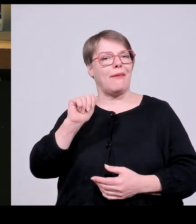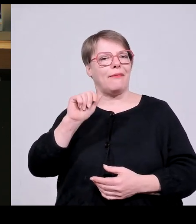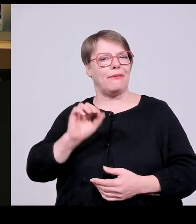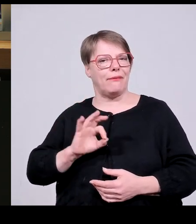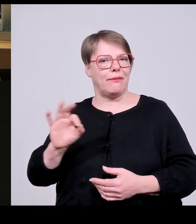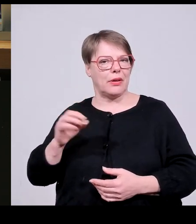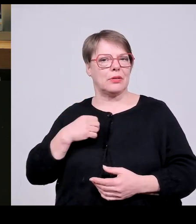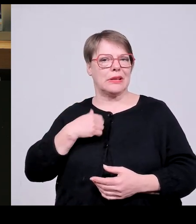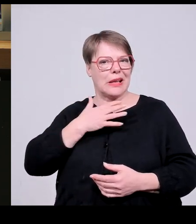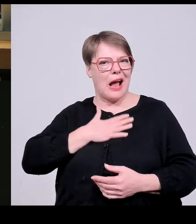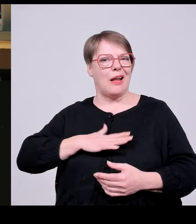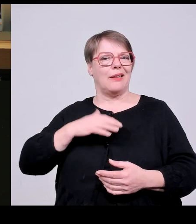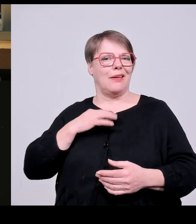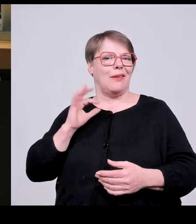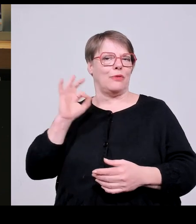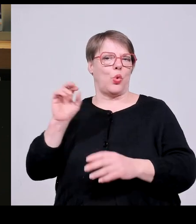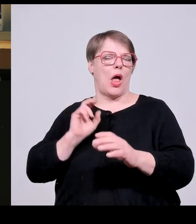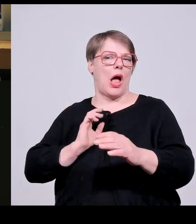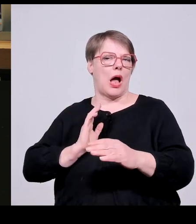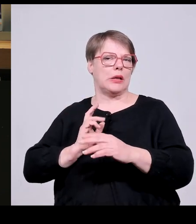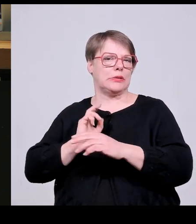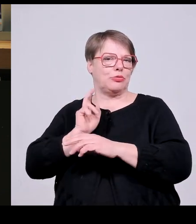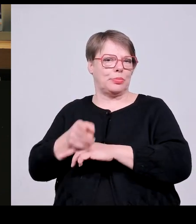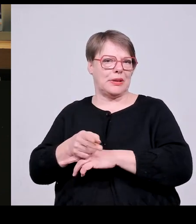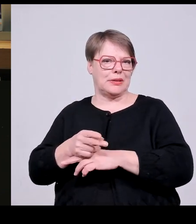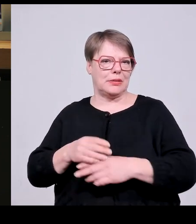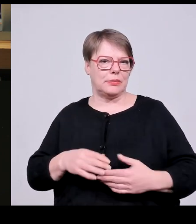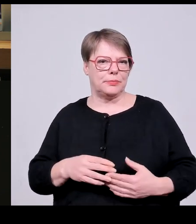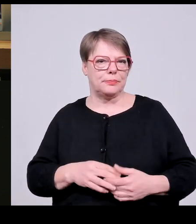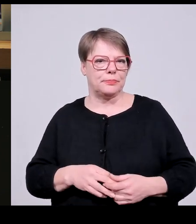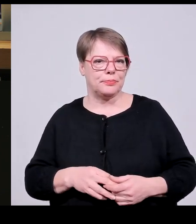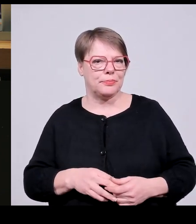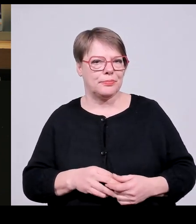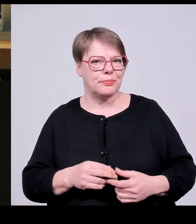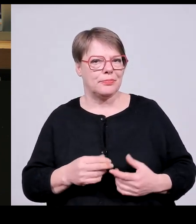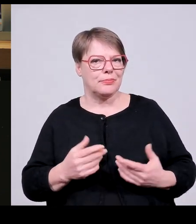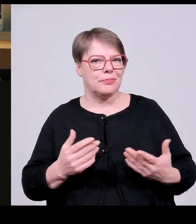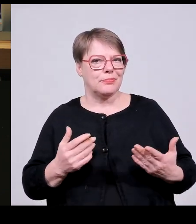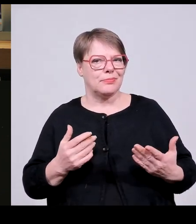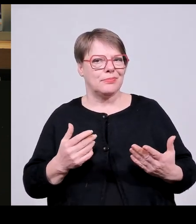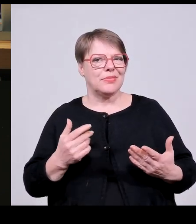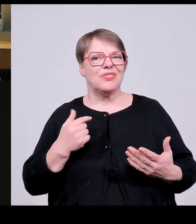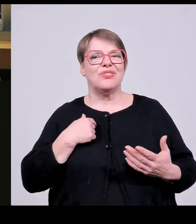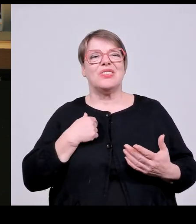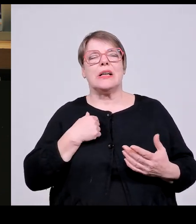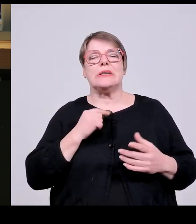auch nicht, dass es notwendig ist das zu tun. Ich stimme ihnen aber zu. die CDU-Fraktion stimmt zu.